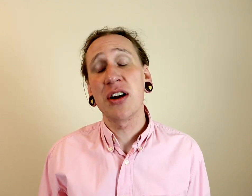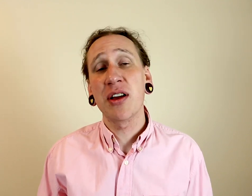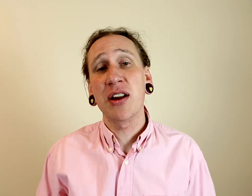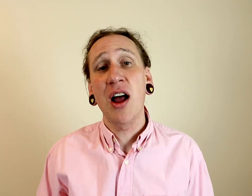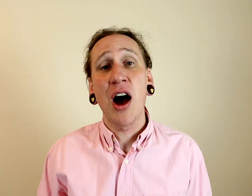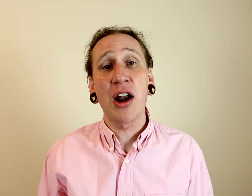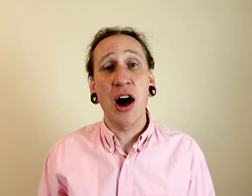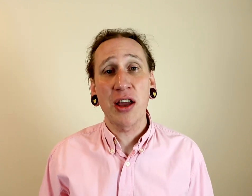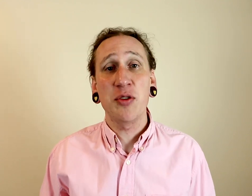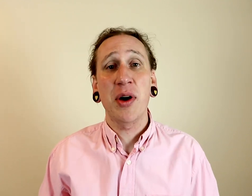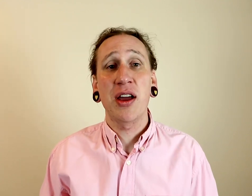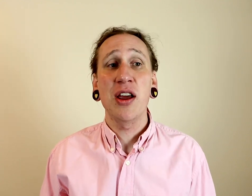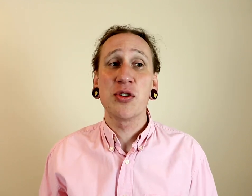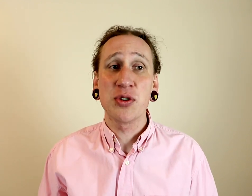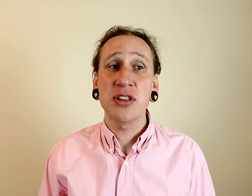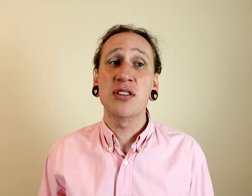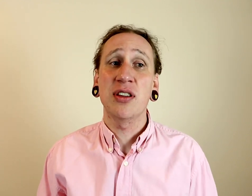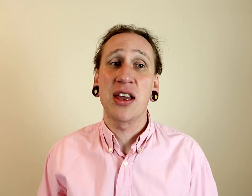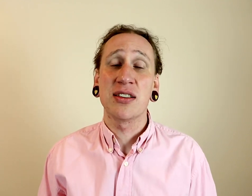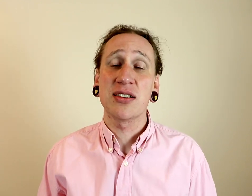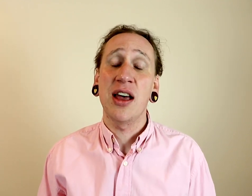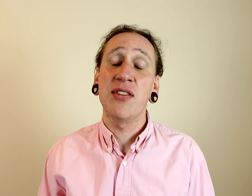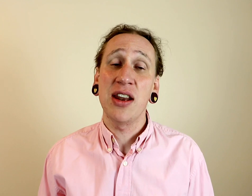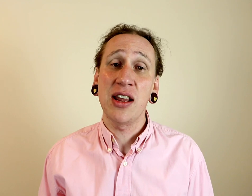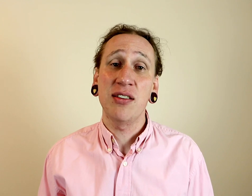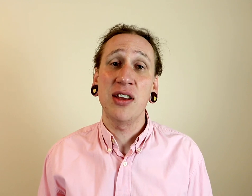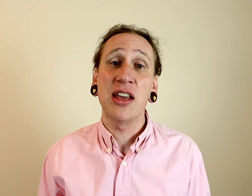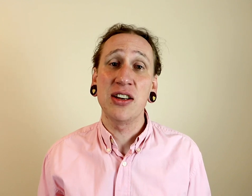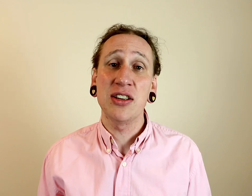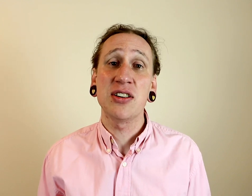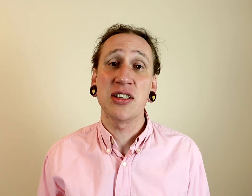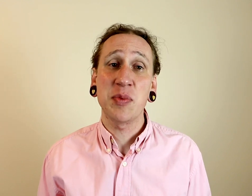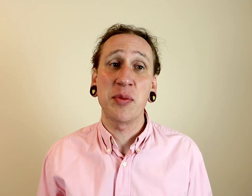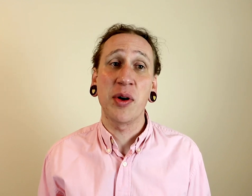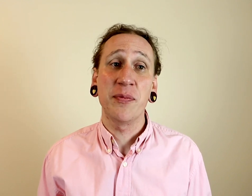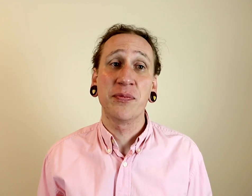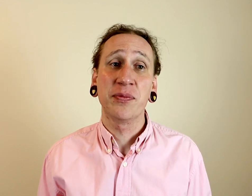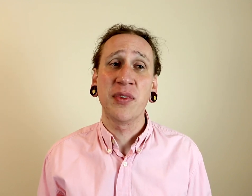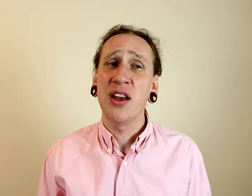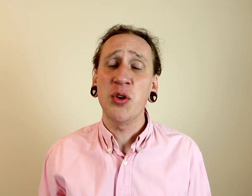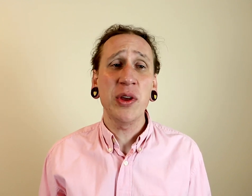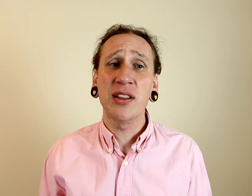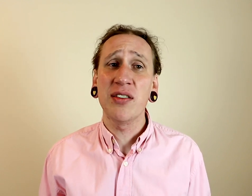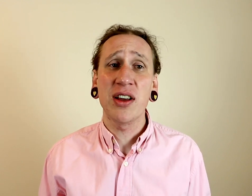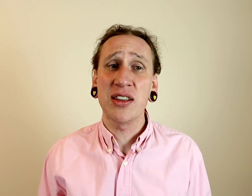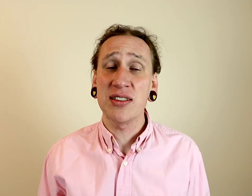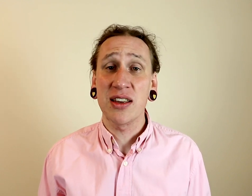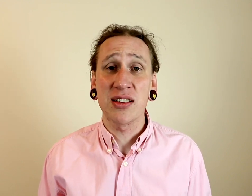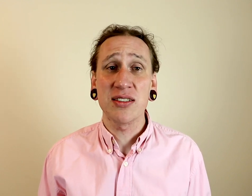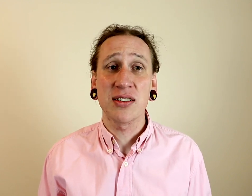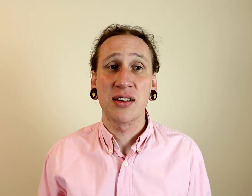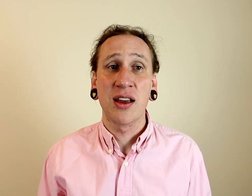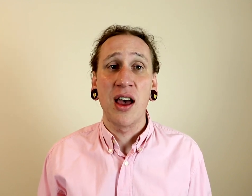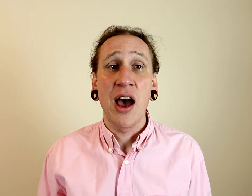se generaron en tierras tradicionales ocupadas de los pueblos indígenas nativos. Vivimos en estas tierras,